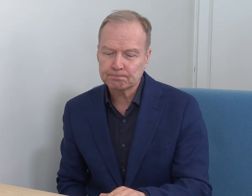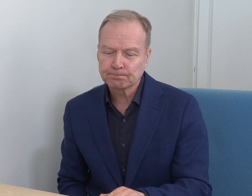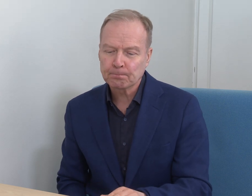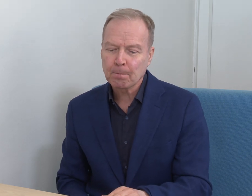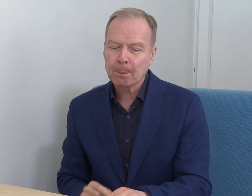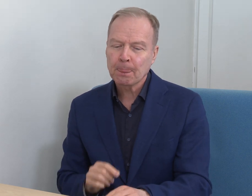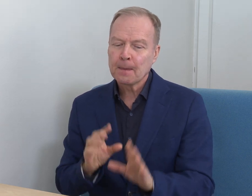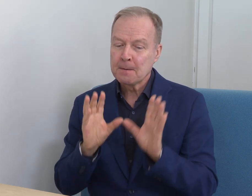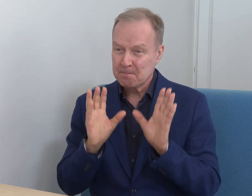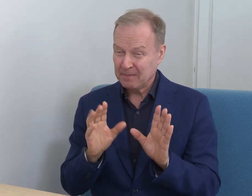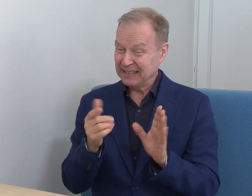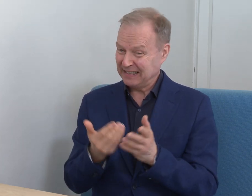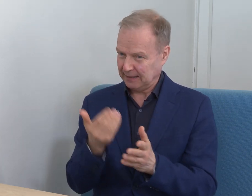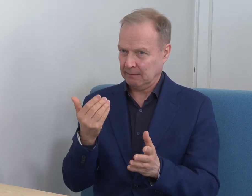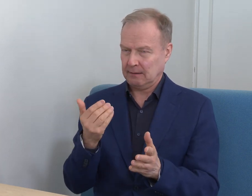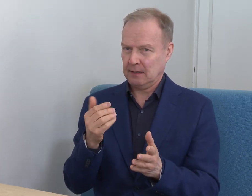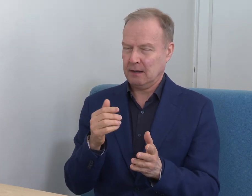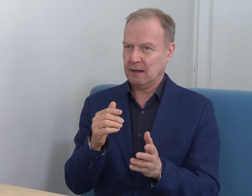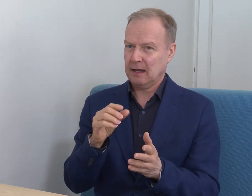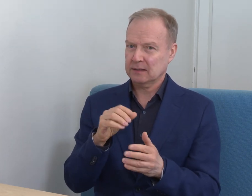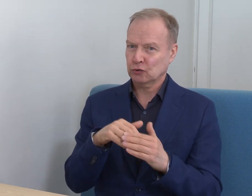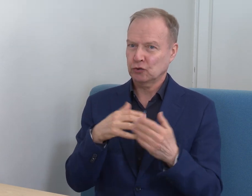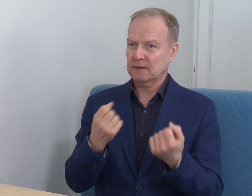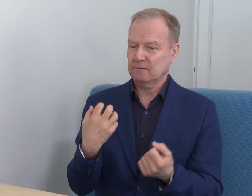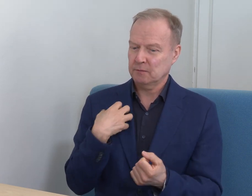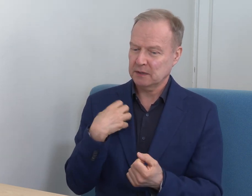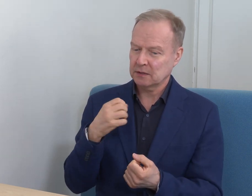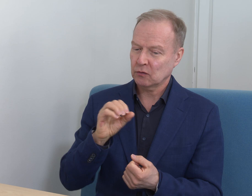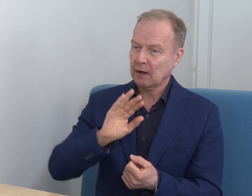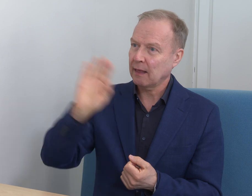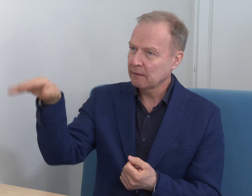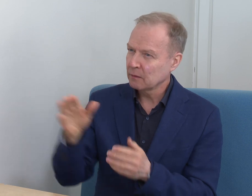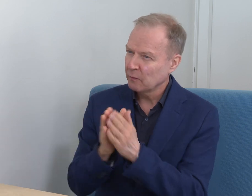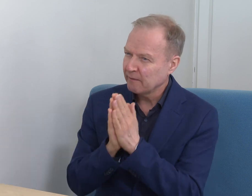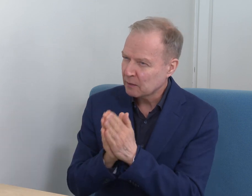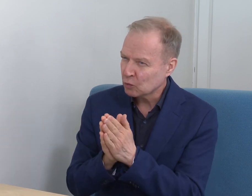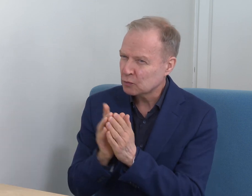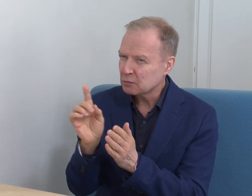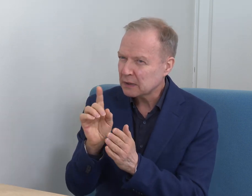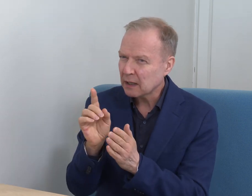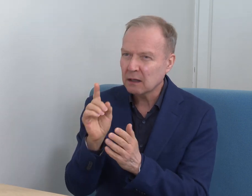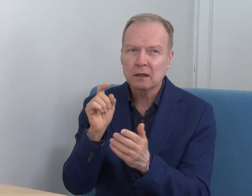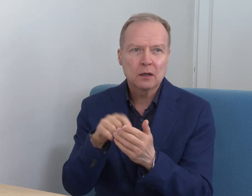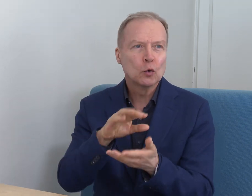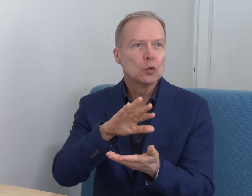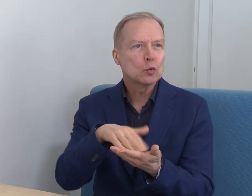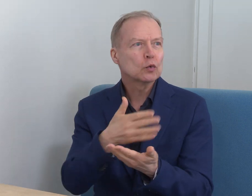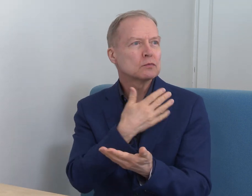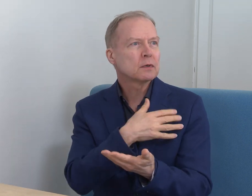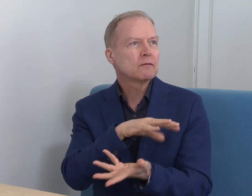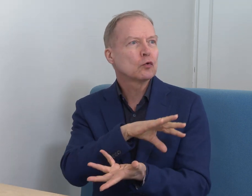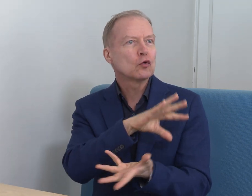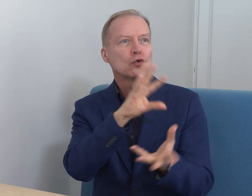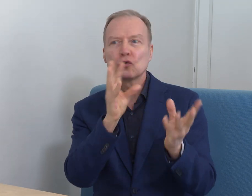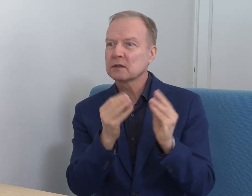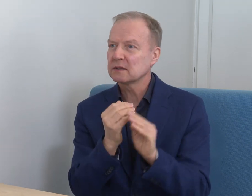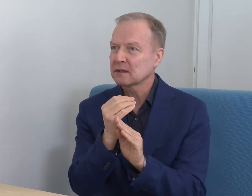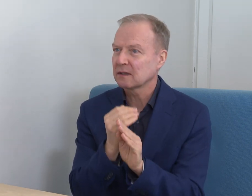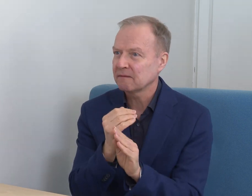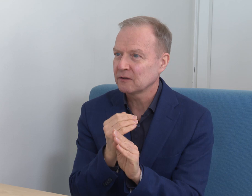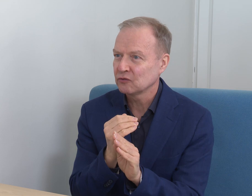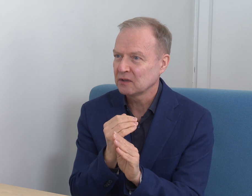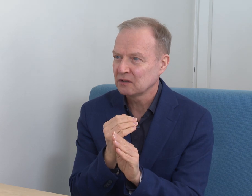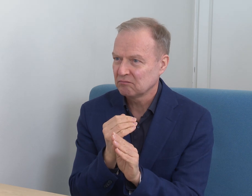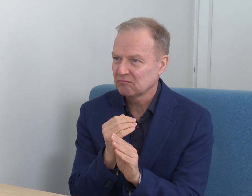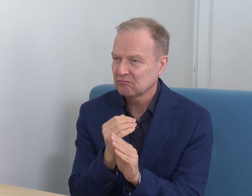lle on lähtenyt vetoomus tulkkauspalvelun kokonaistilanteen arvioinnista.